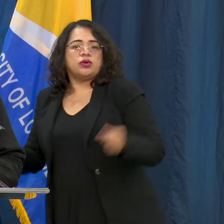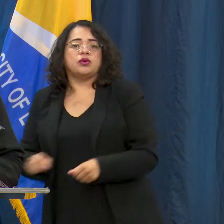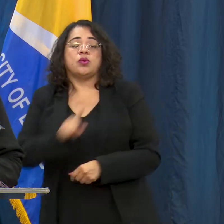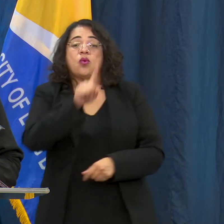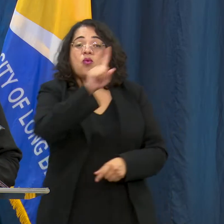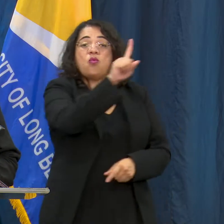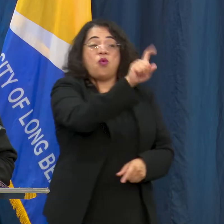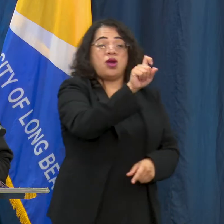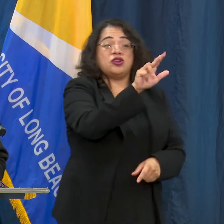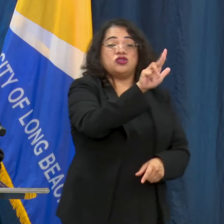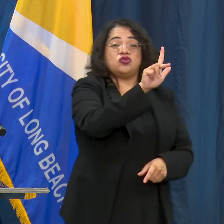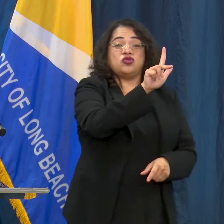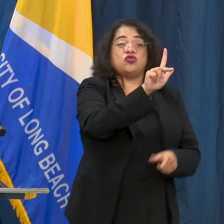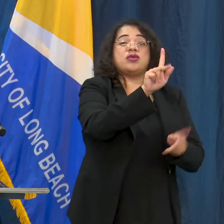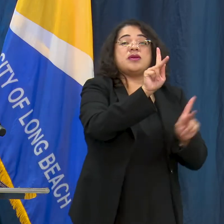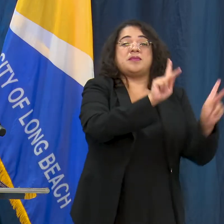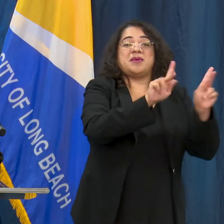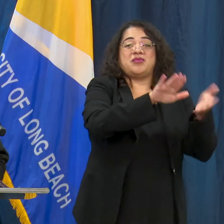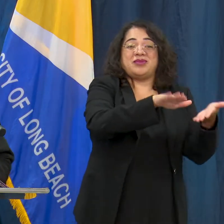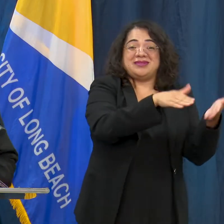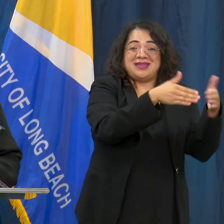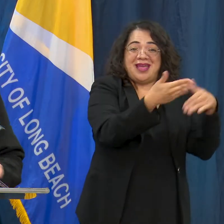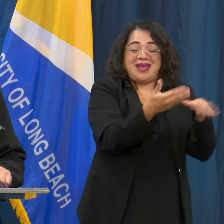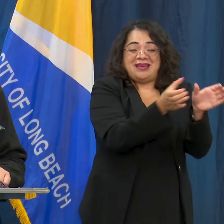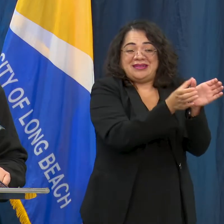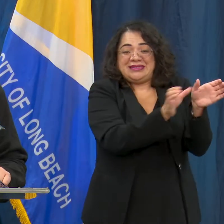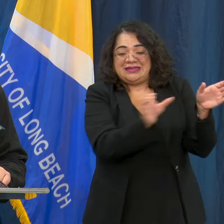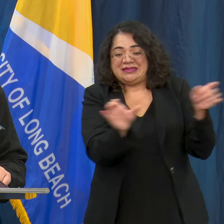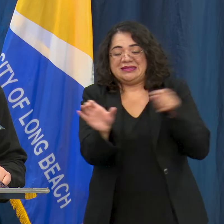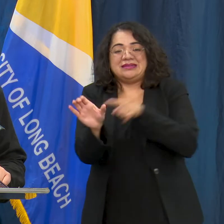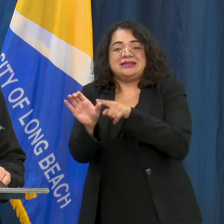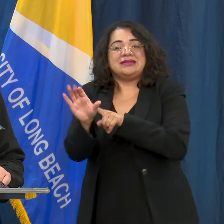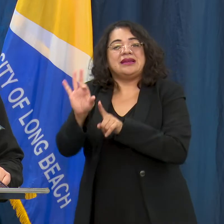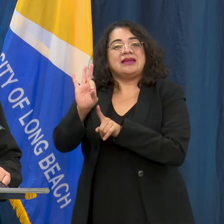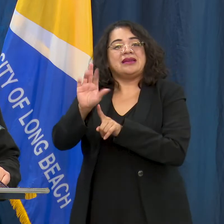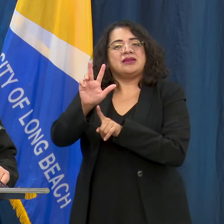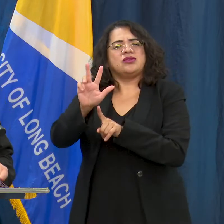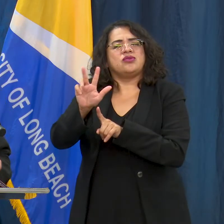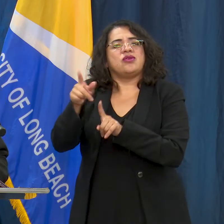residentes de la ciudad de long bitch yo noventa y tres de esos residentes C an